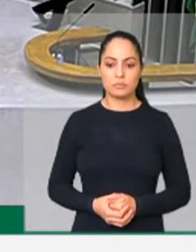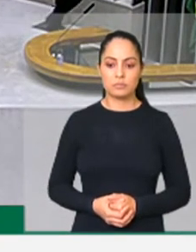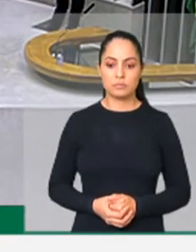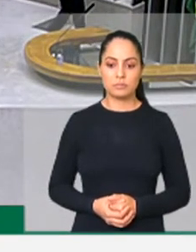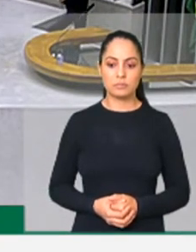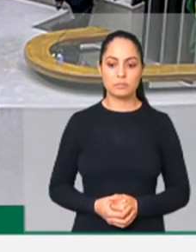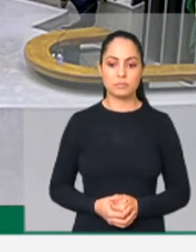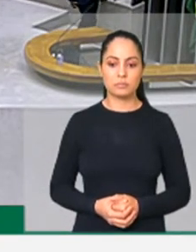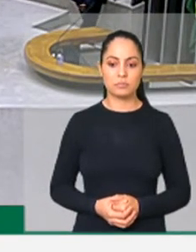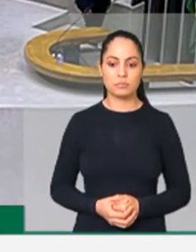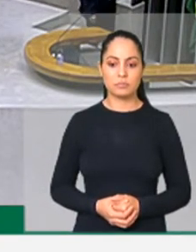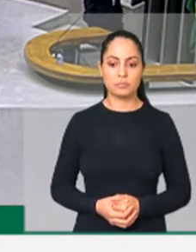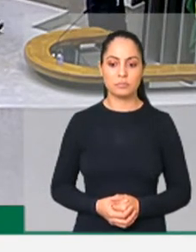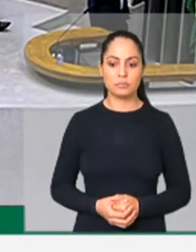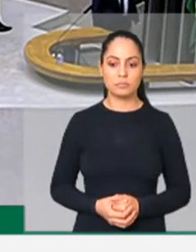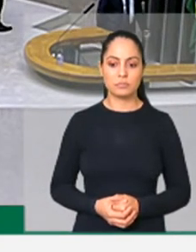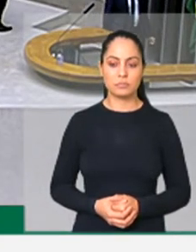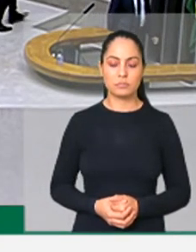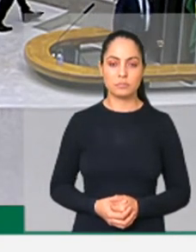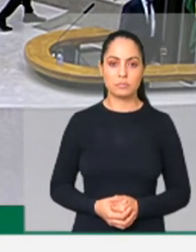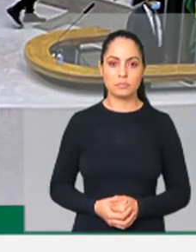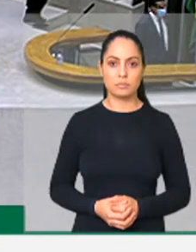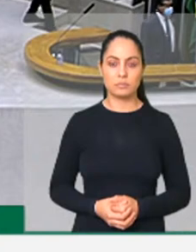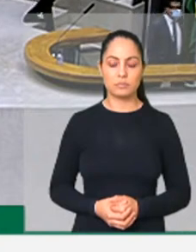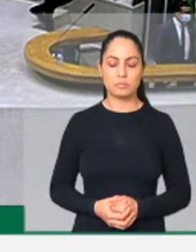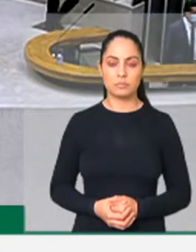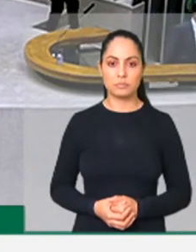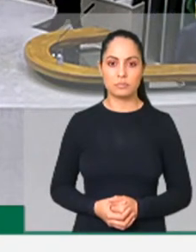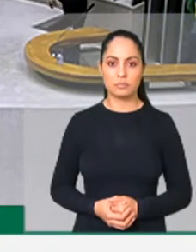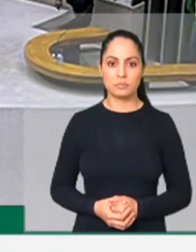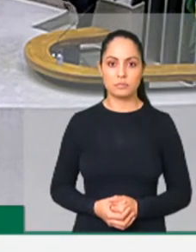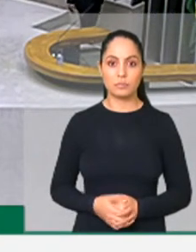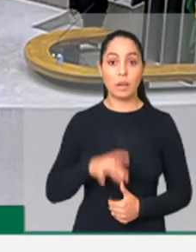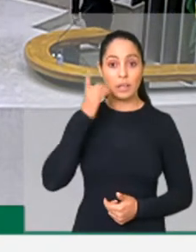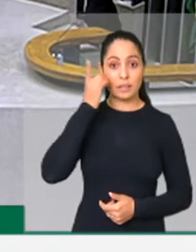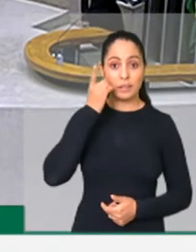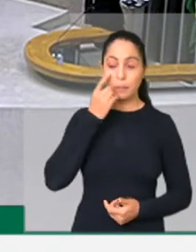PROVISÓRIA 1016 E A 1017... QUE TRATAM DA QUITAÇÃO DE NEGOCIAÇÃO DE DÍVIDAS DO